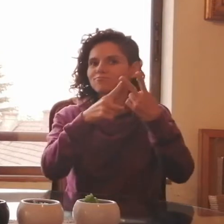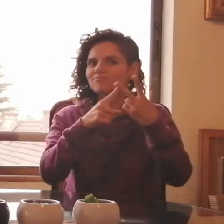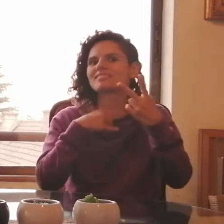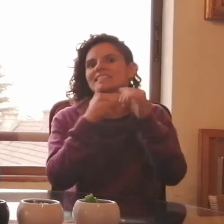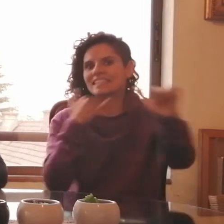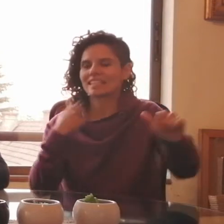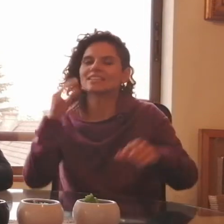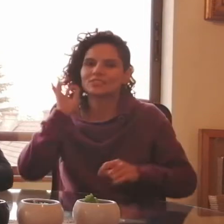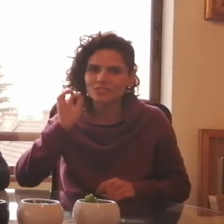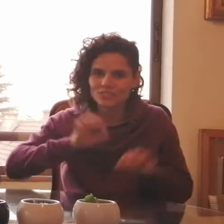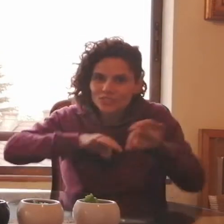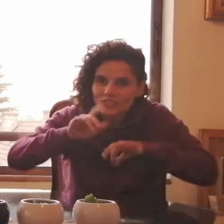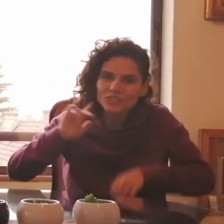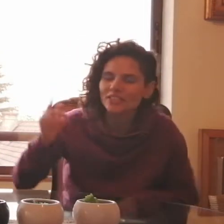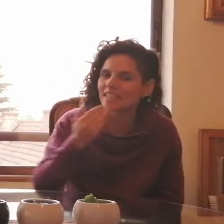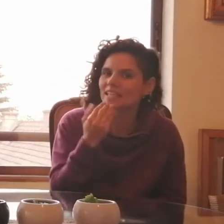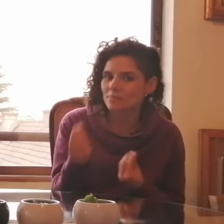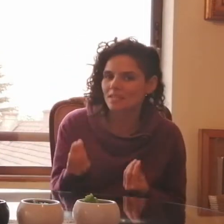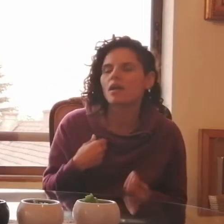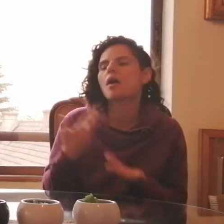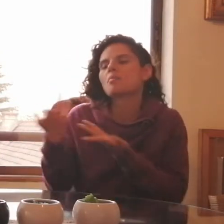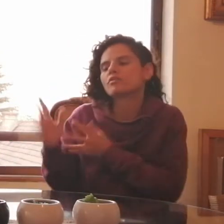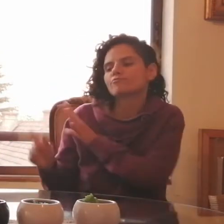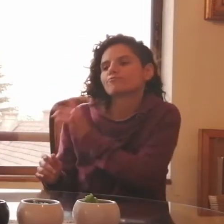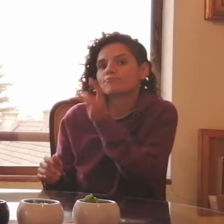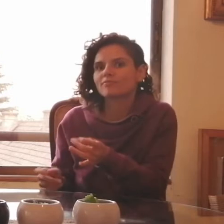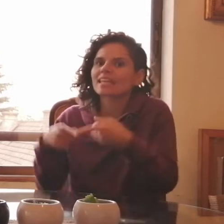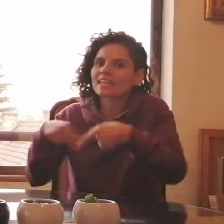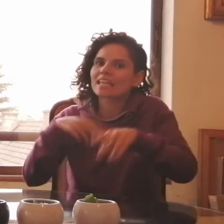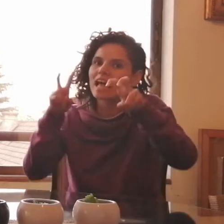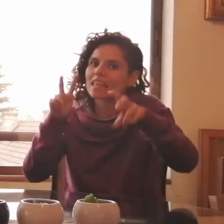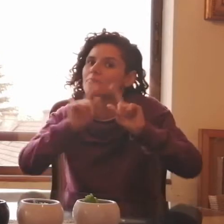además es Ingeniero en Sonido por eso está aquí metida en la radio